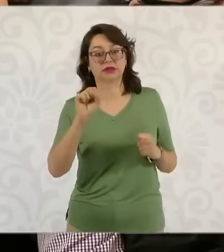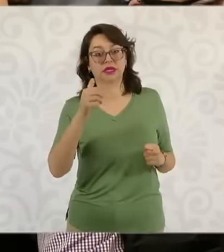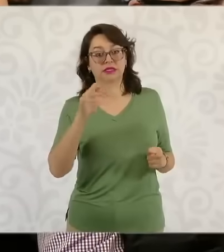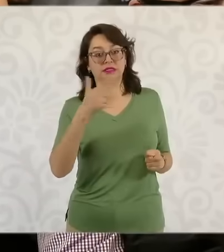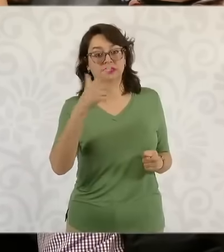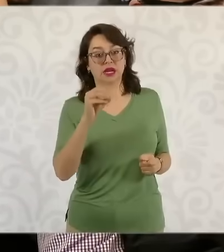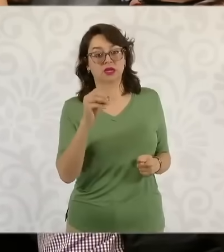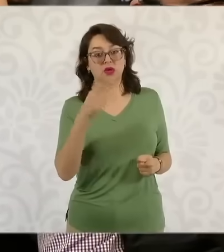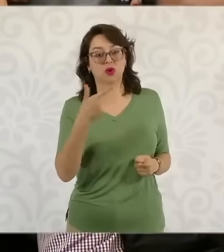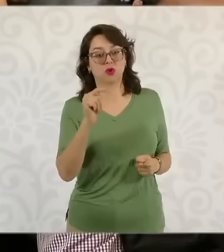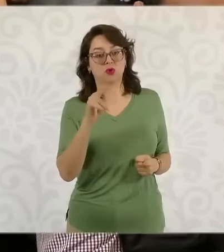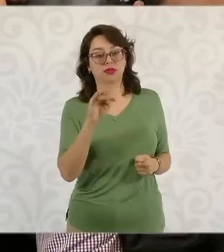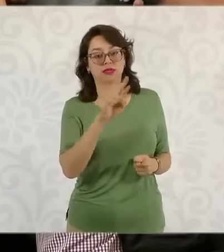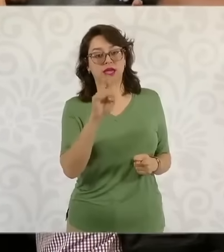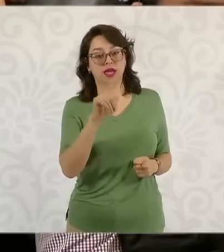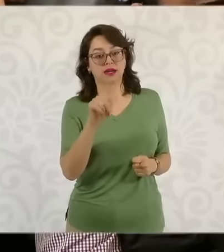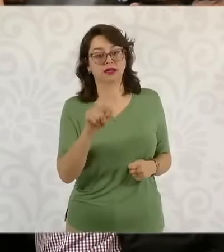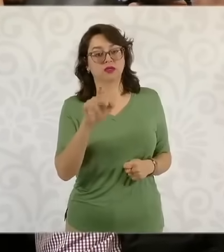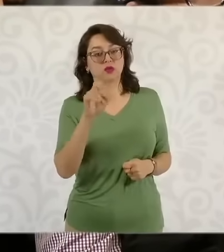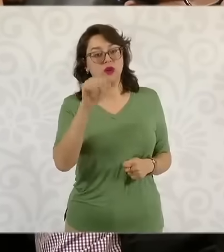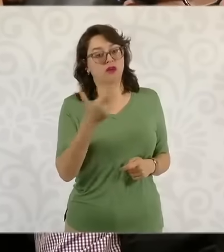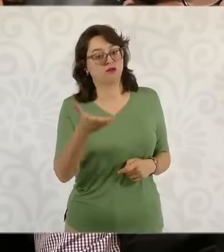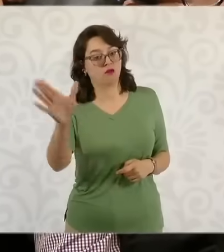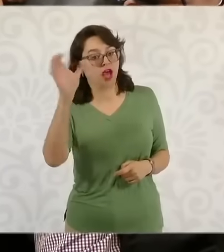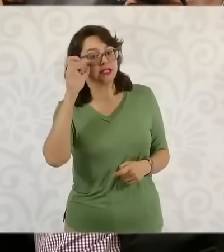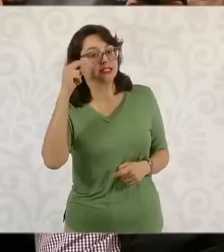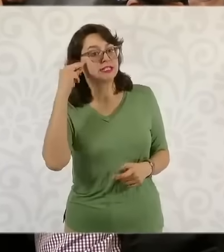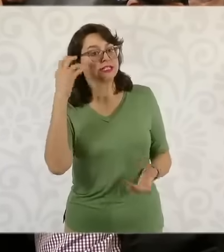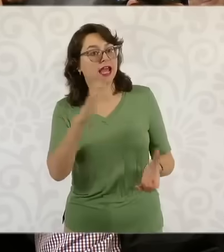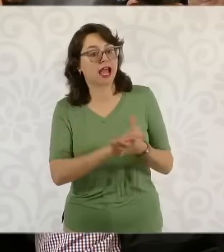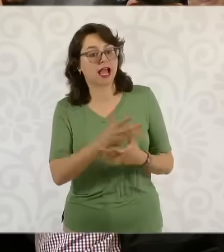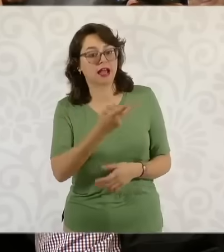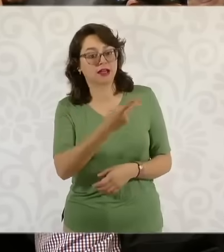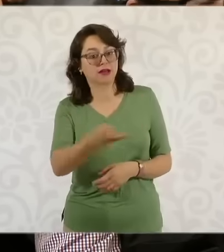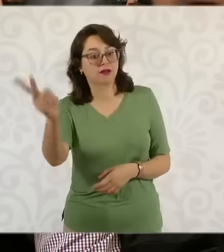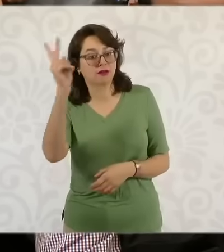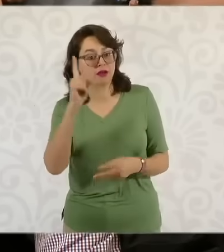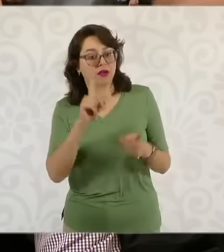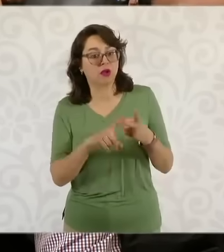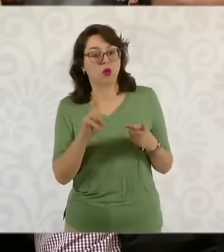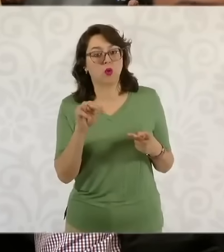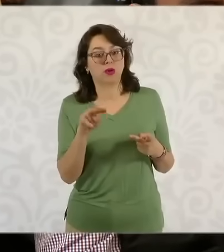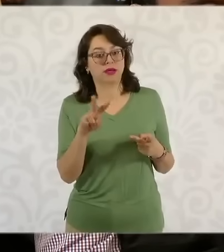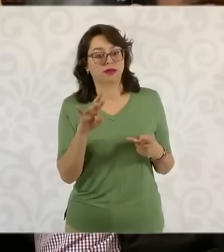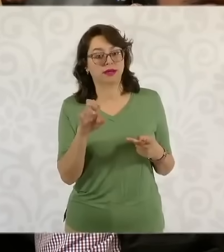su esposa también diputada y el y la por cierto El Universal trae un reportaje muy interesante